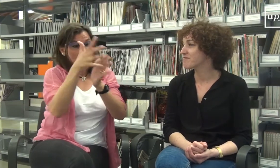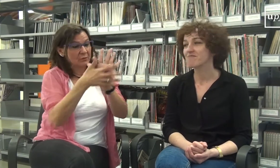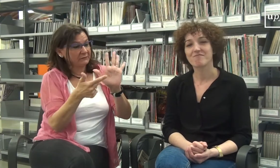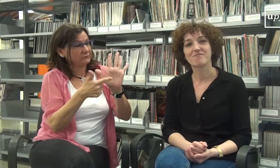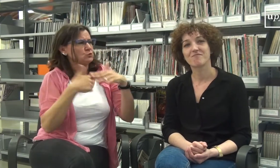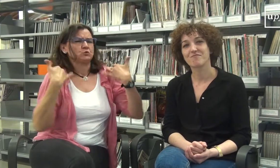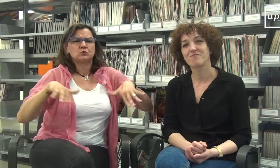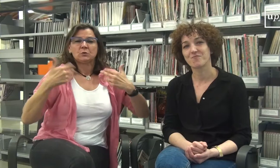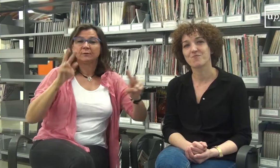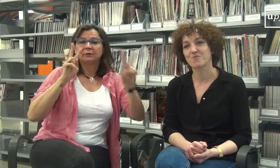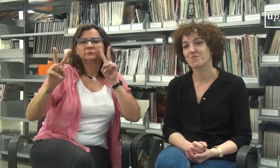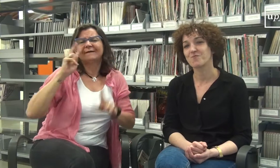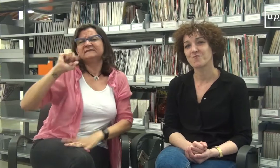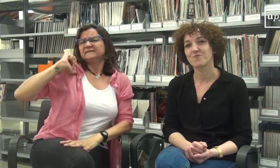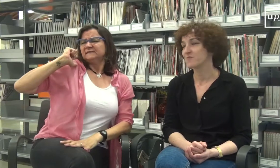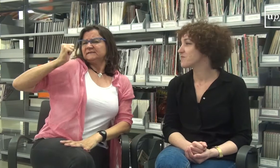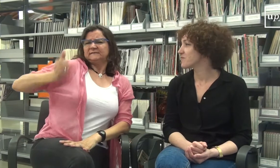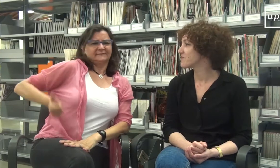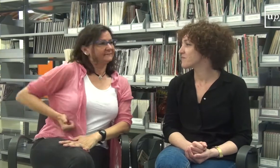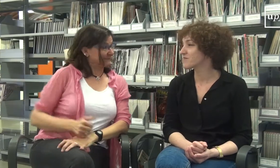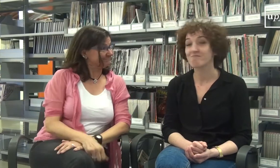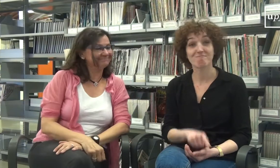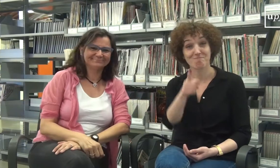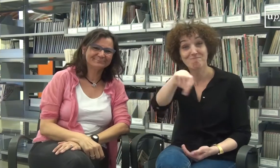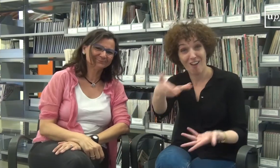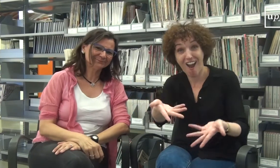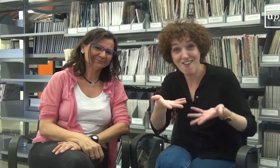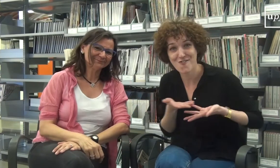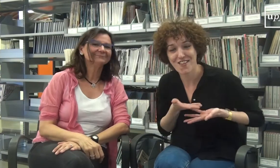una llengua visual i molt rica! Ens hi ajudeu?